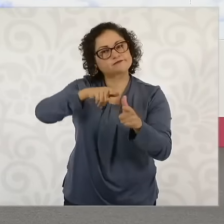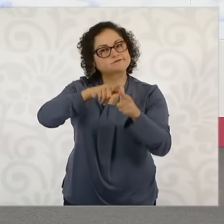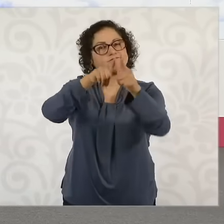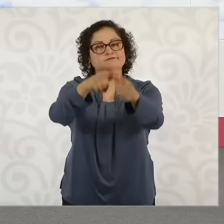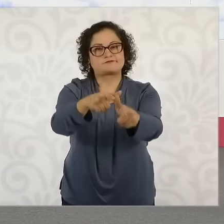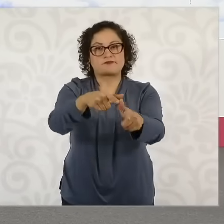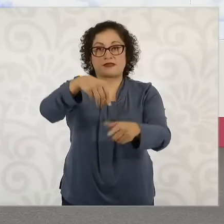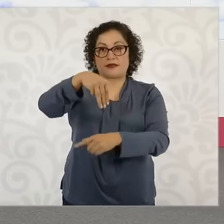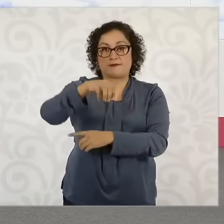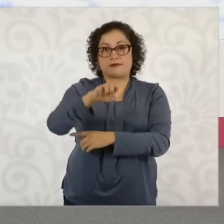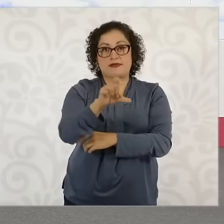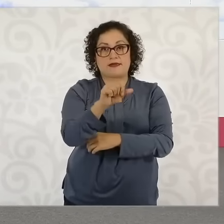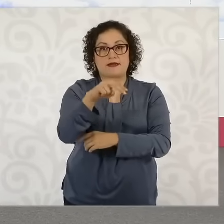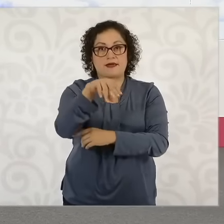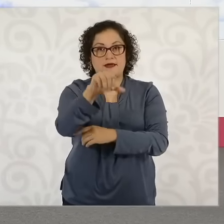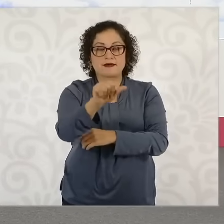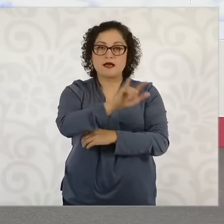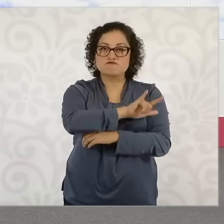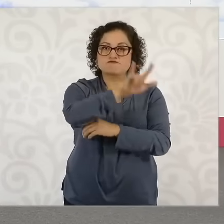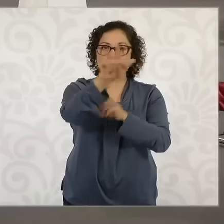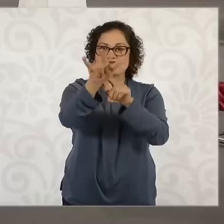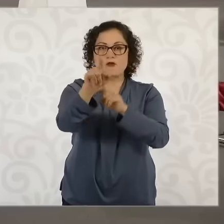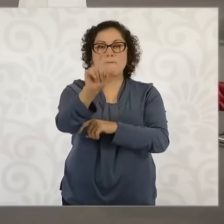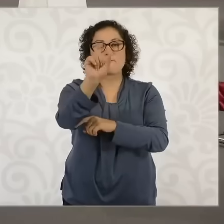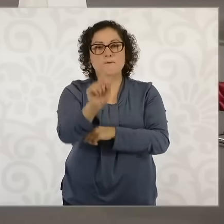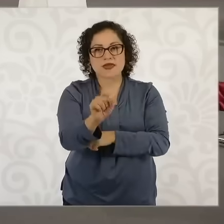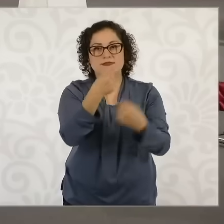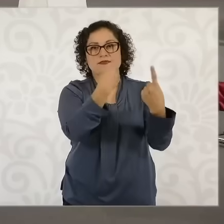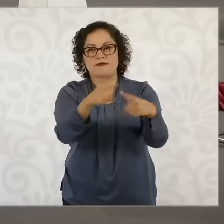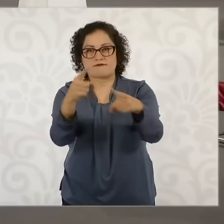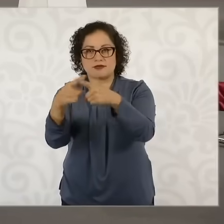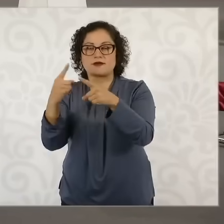A través de sus 20 aviones que van a estar ya plenamente integrados a partir del 2028,